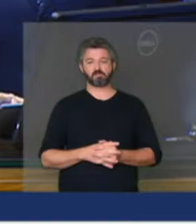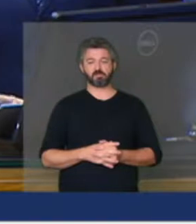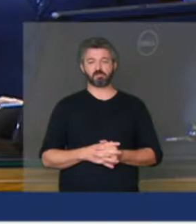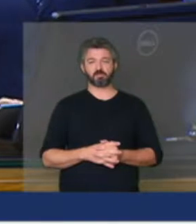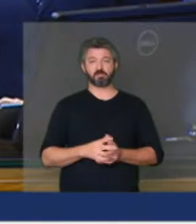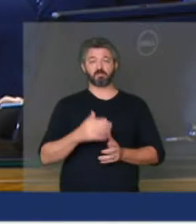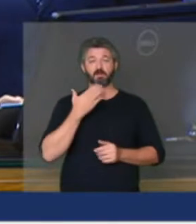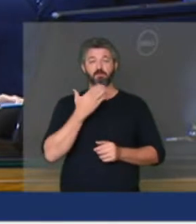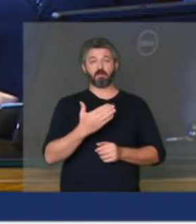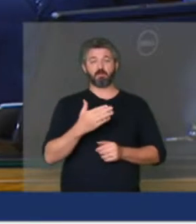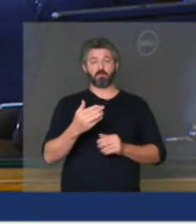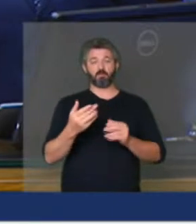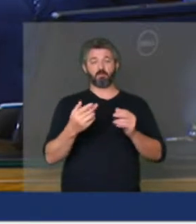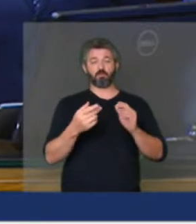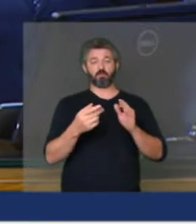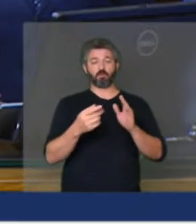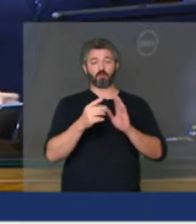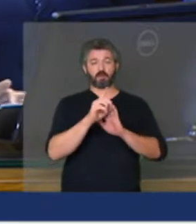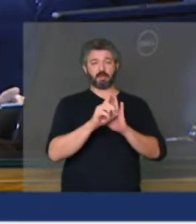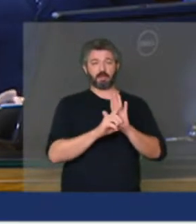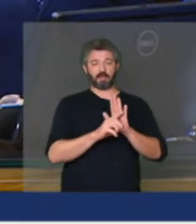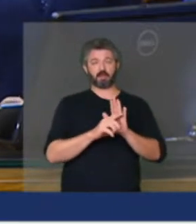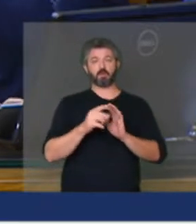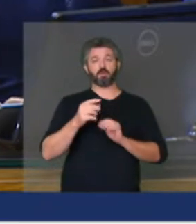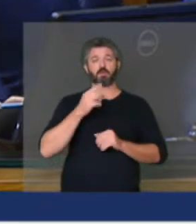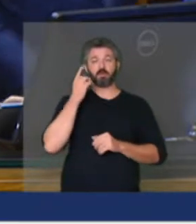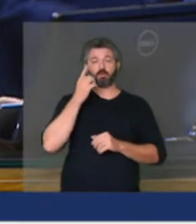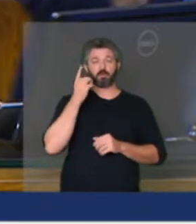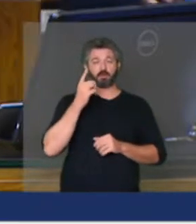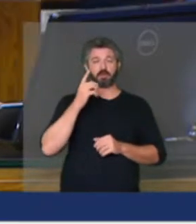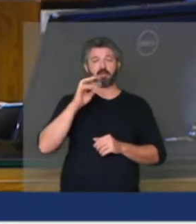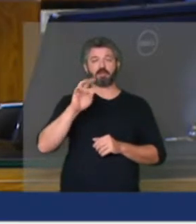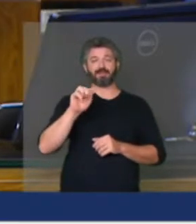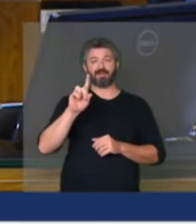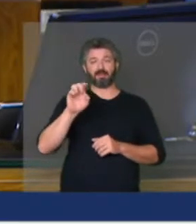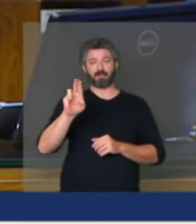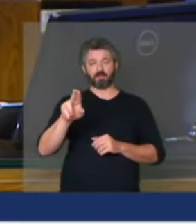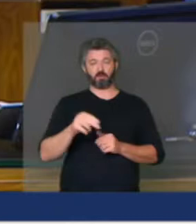CORONEL TADEU, A FAVOR. DEPUTADO HILDO ROCHA, DO